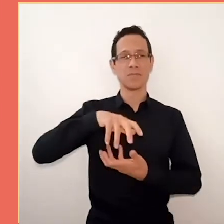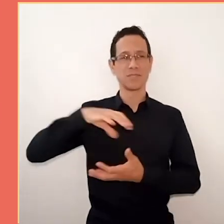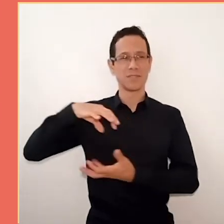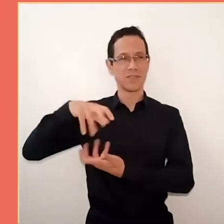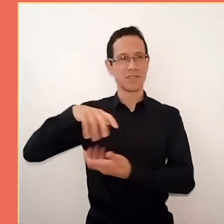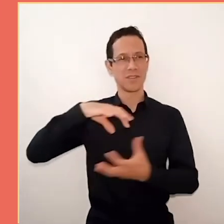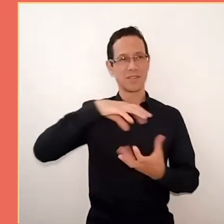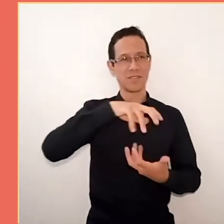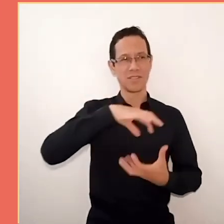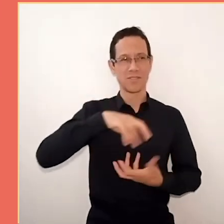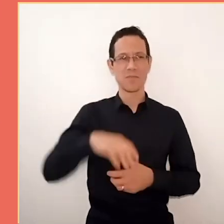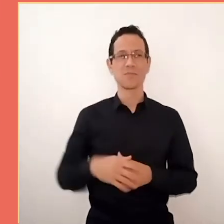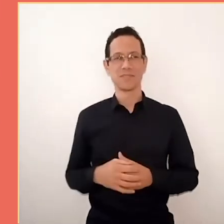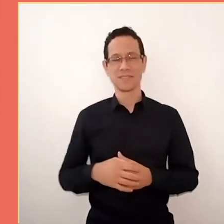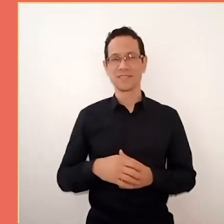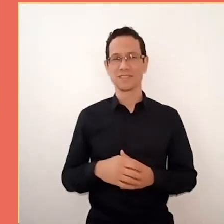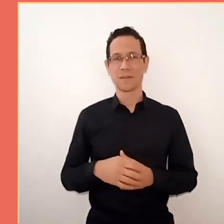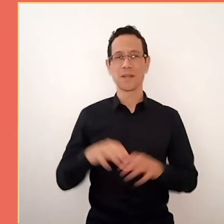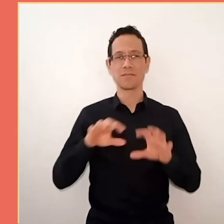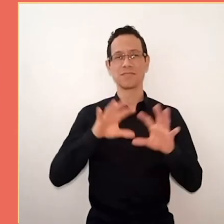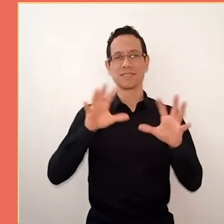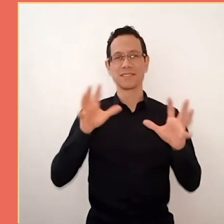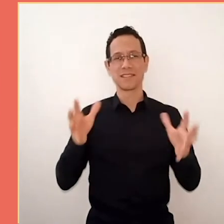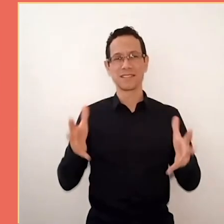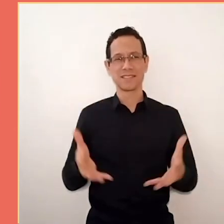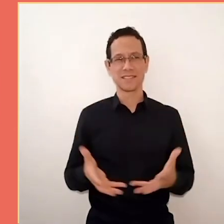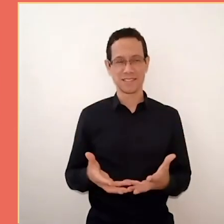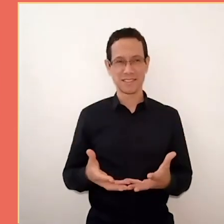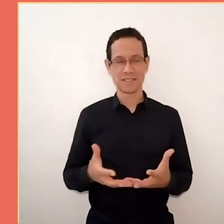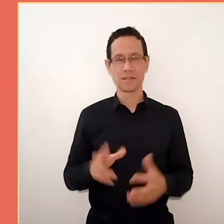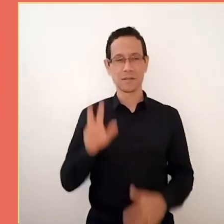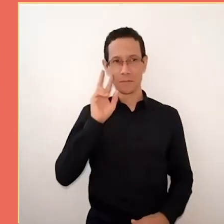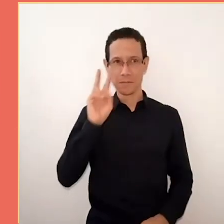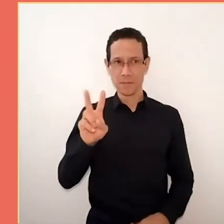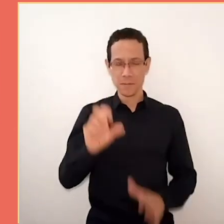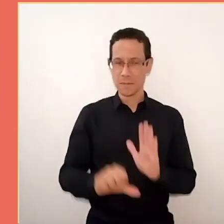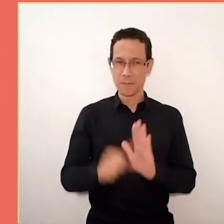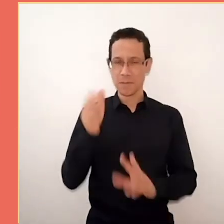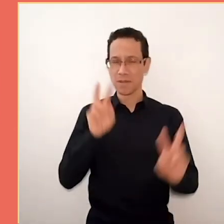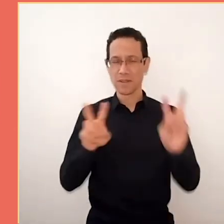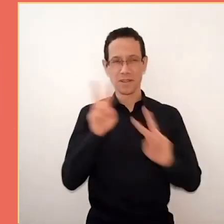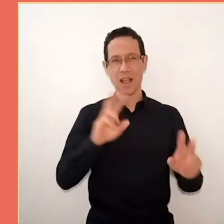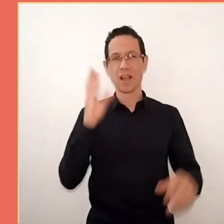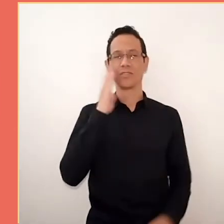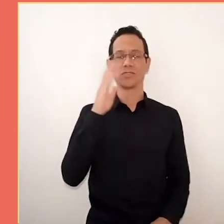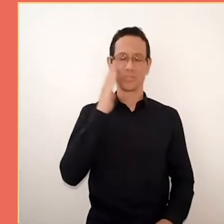então, para pensar nessa ideia de que primeiro a gente lê o mundo e depois a gente lê as palavras.